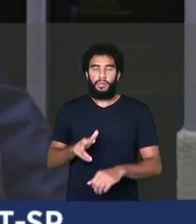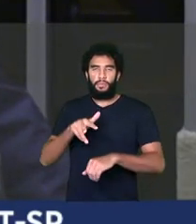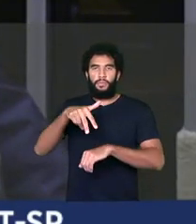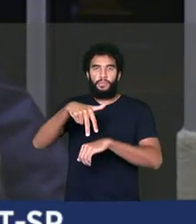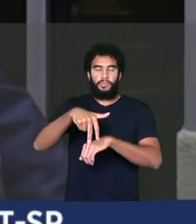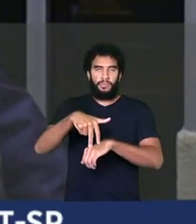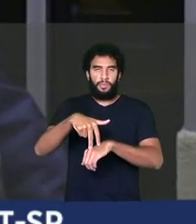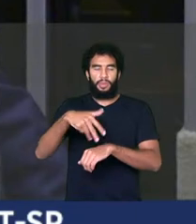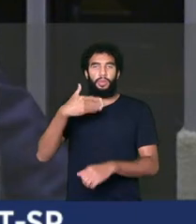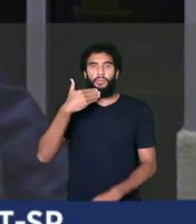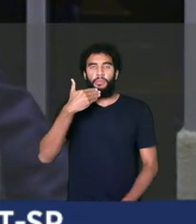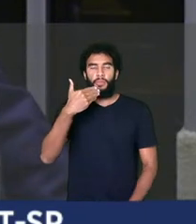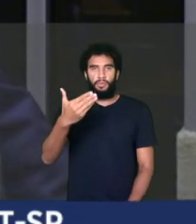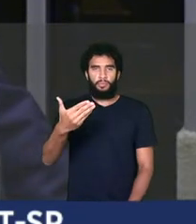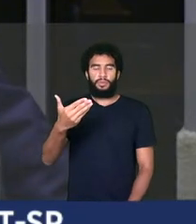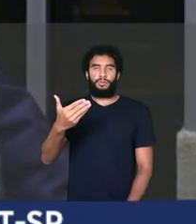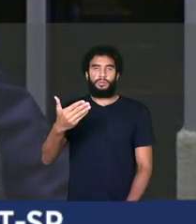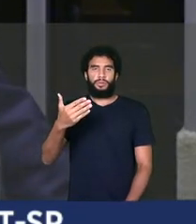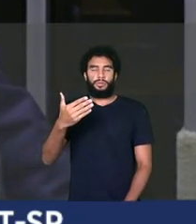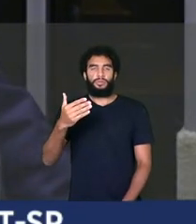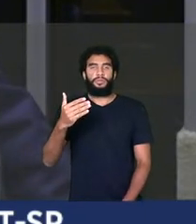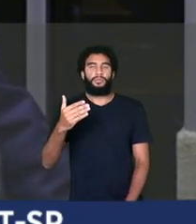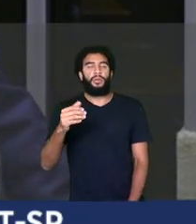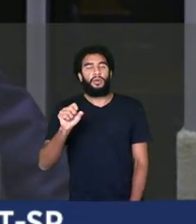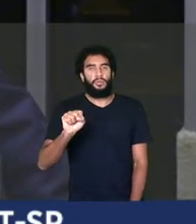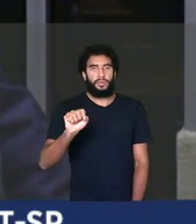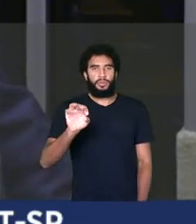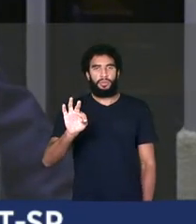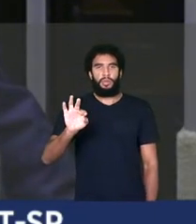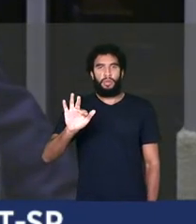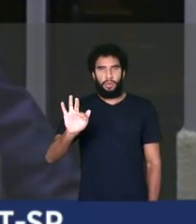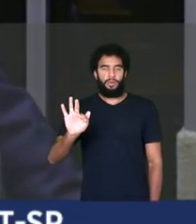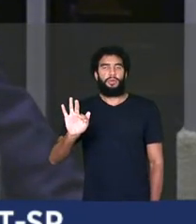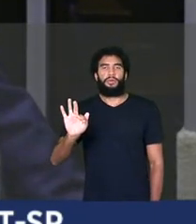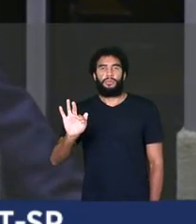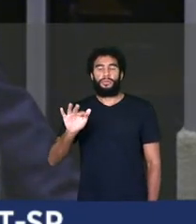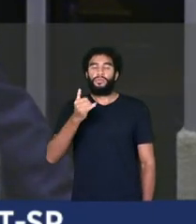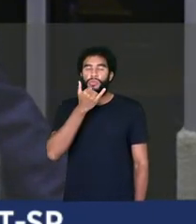KOKAY, SENHORAS E SENHORES. VENHO A ESSA TRIBUNA PARA PEDIR AO SUPERIOR TRIBUNAL DE